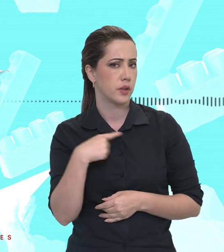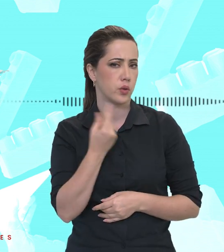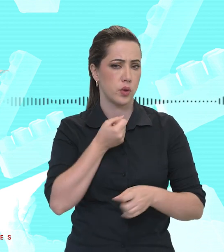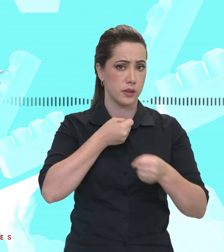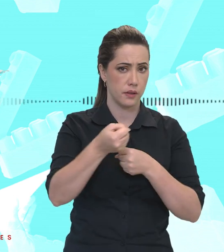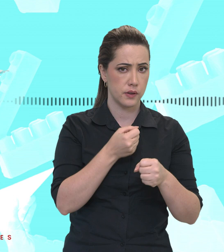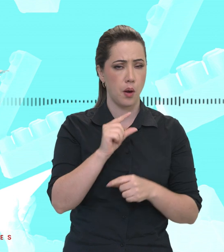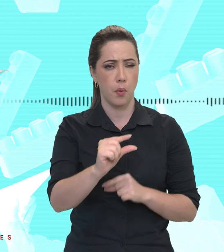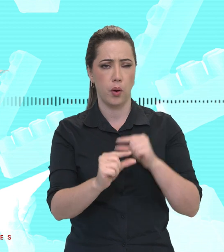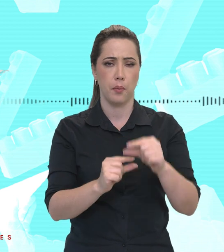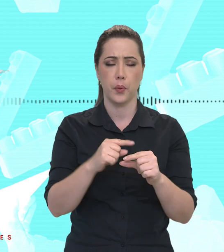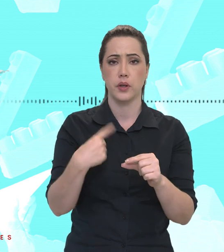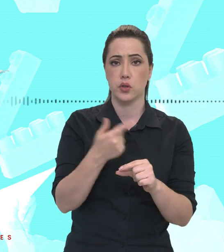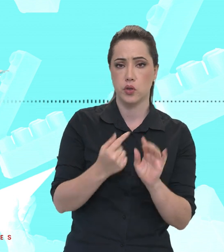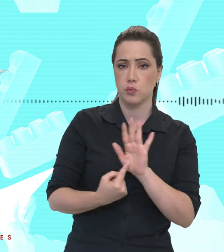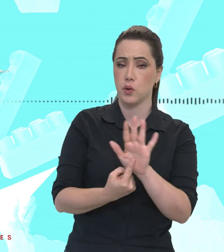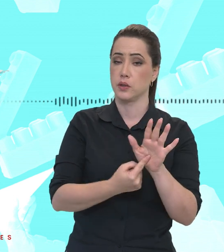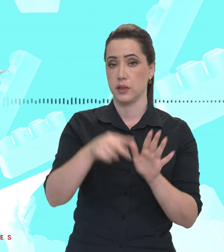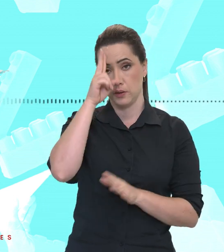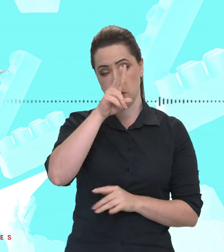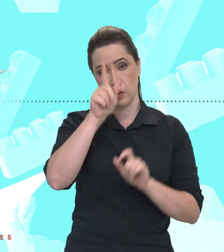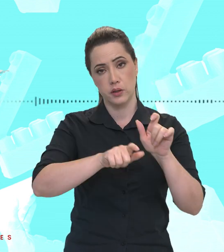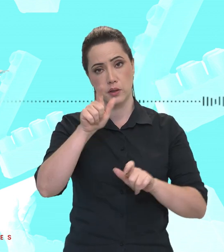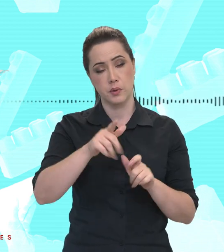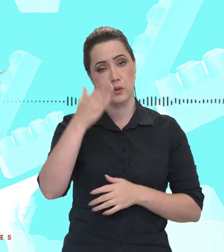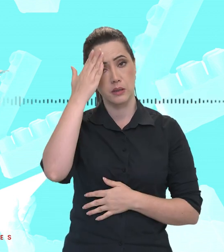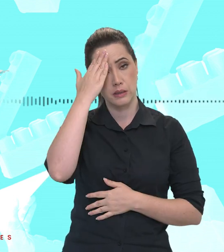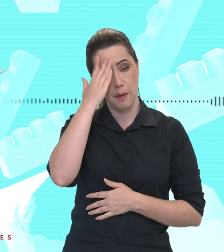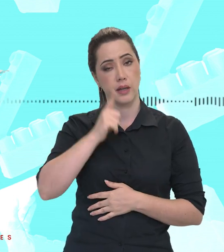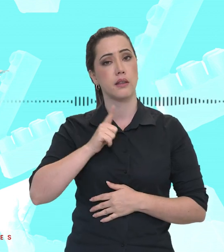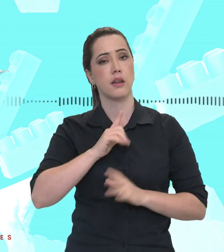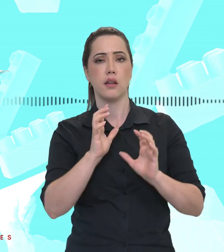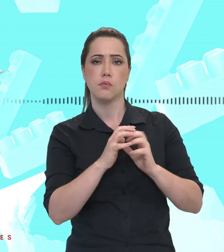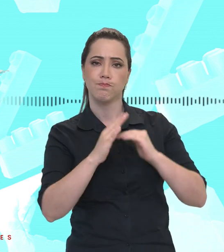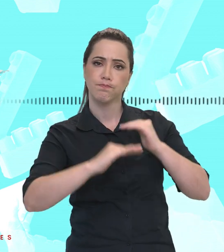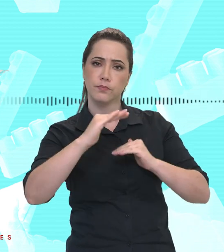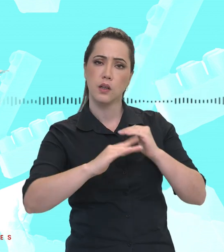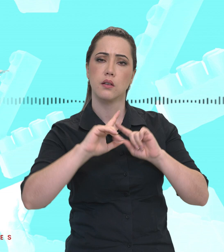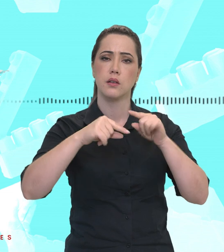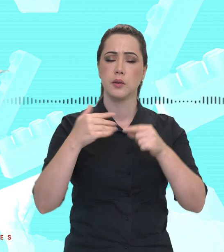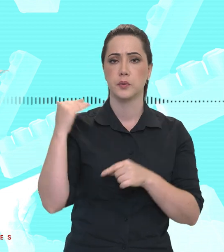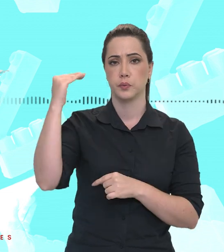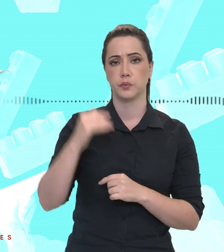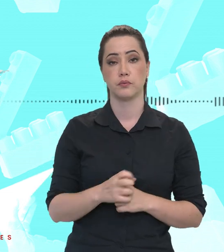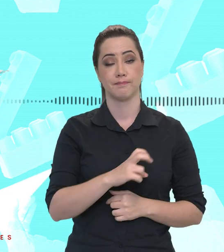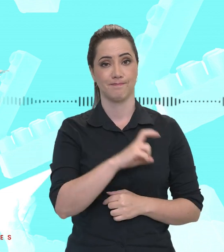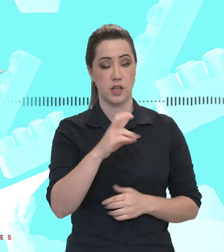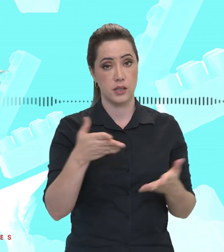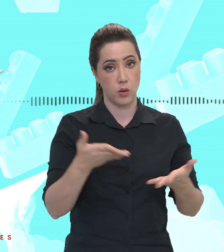[Leyberson 9] Bloco a bloco, a gente reconstrói histórias de pessoas que se descobriram neurodivergentes depois de adultas. [trilha sonora para de tocar] 🎶